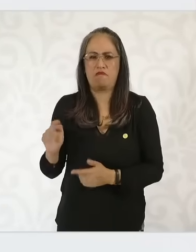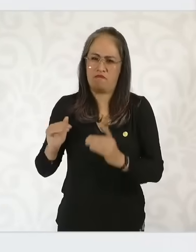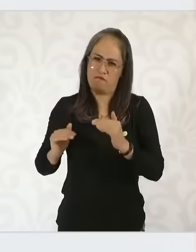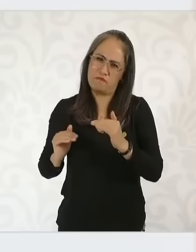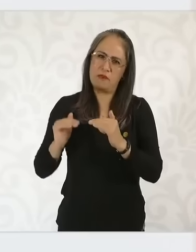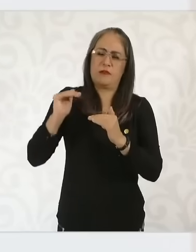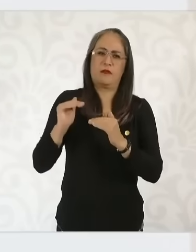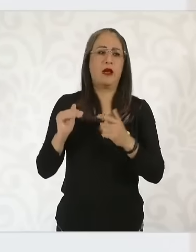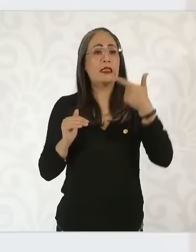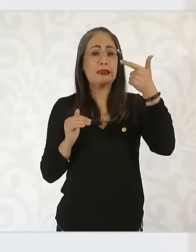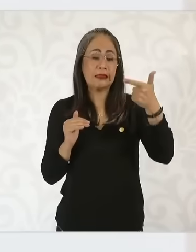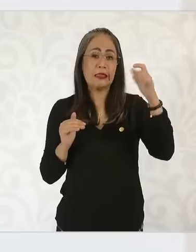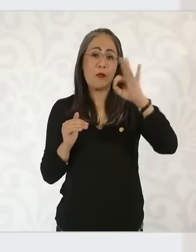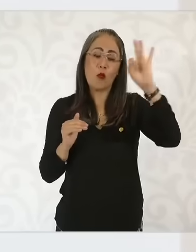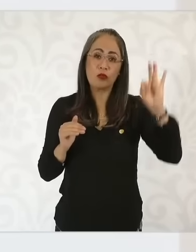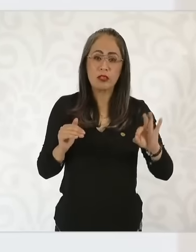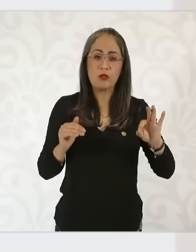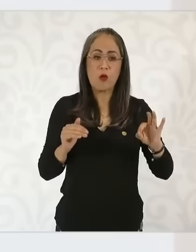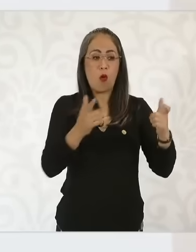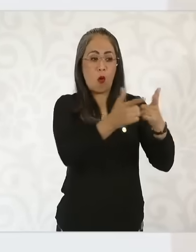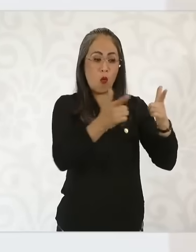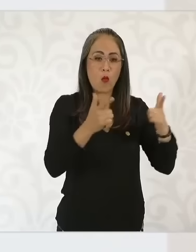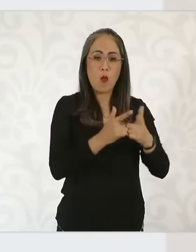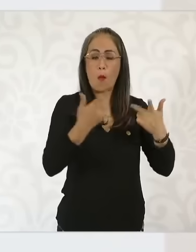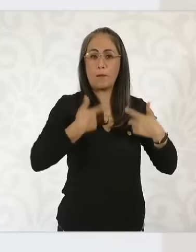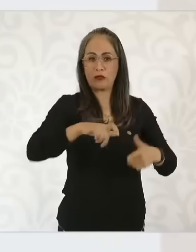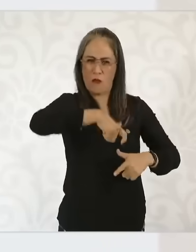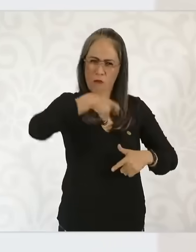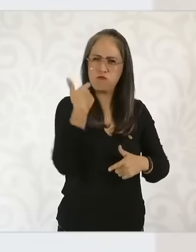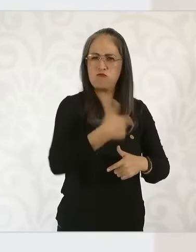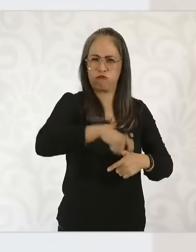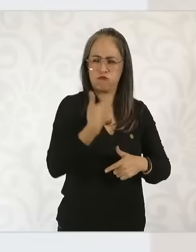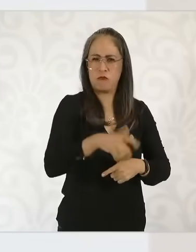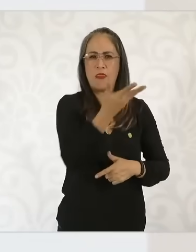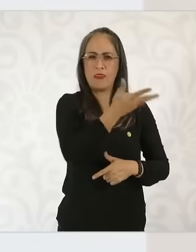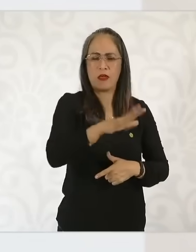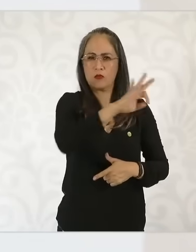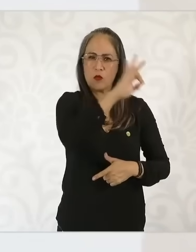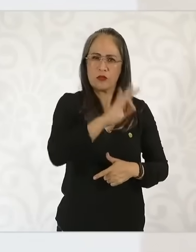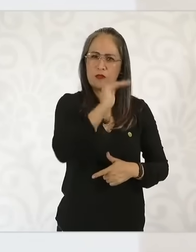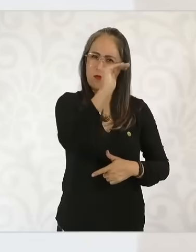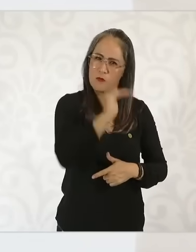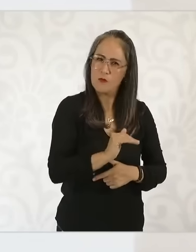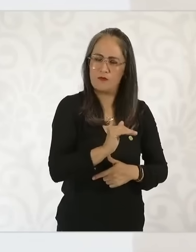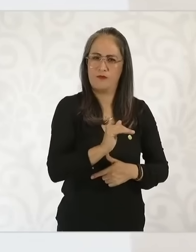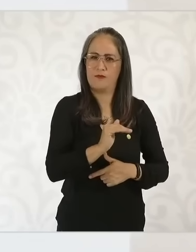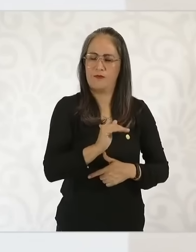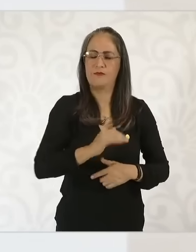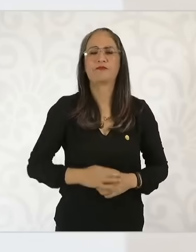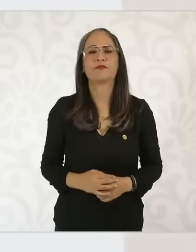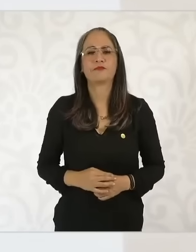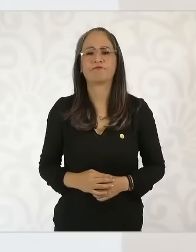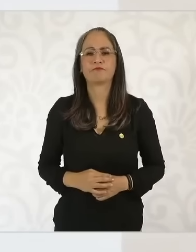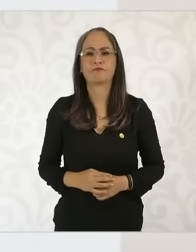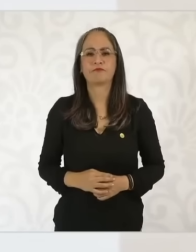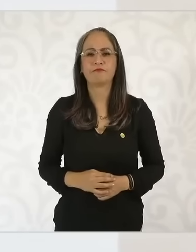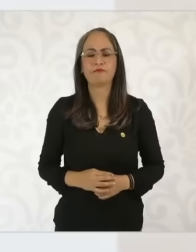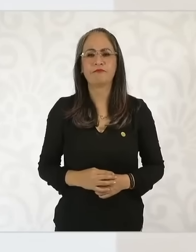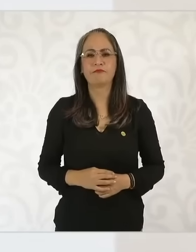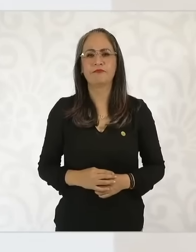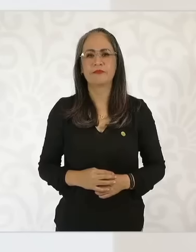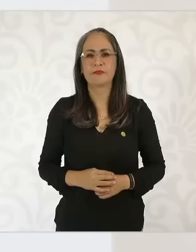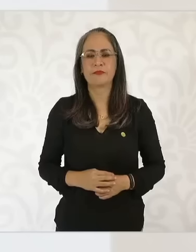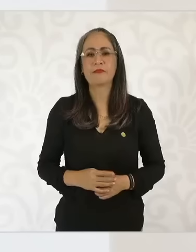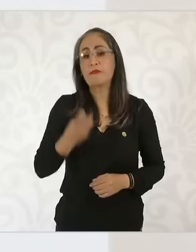de 7% el ingreso del 10% más rico. Entonces esta situación pues además nos va a llevar, creemos, a